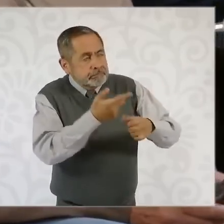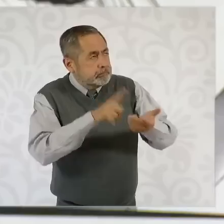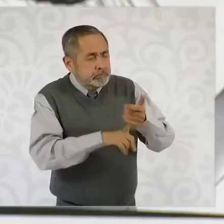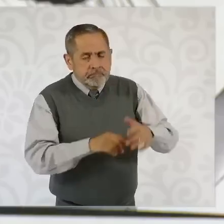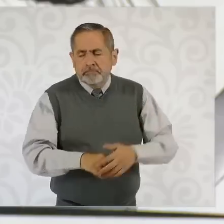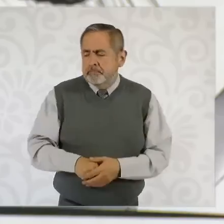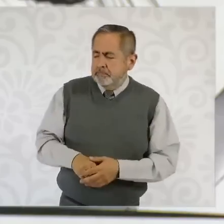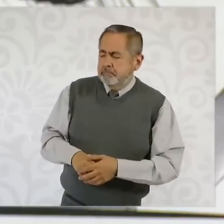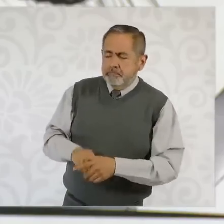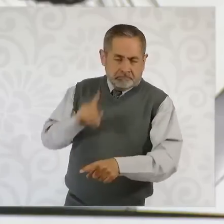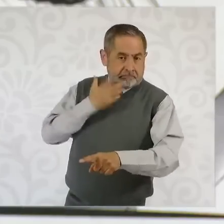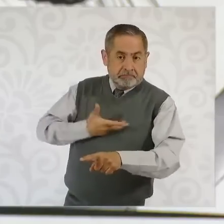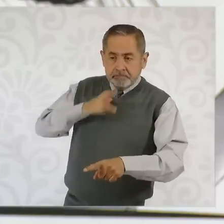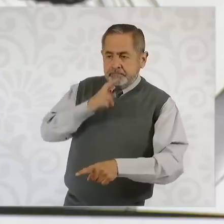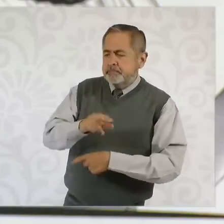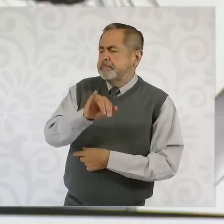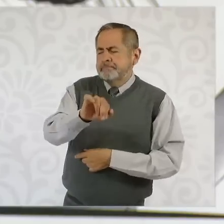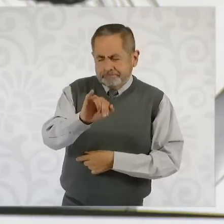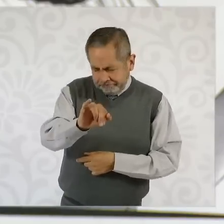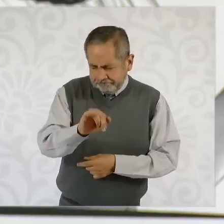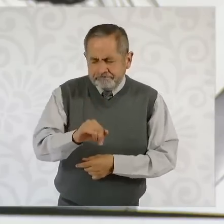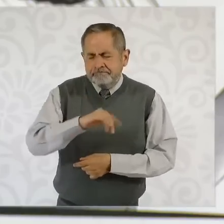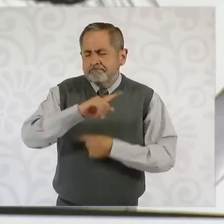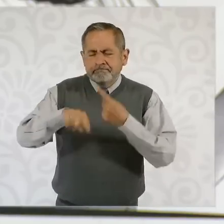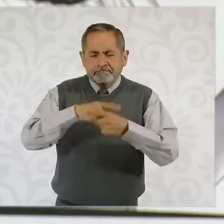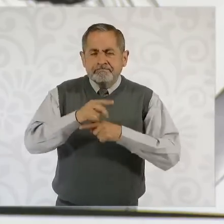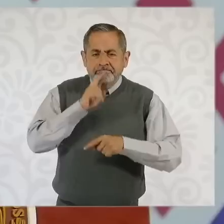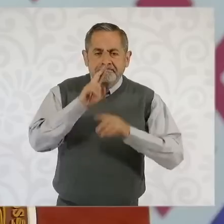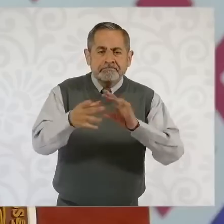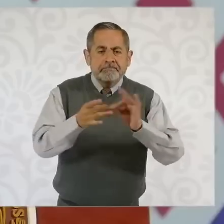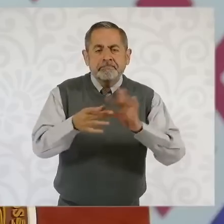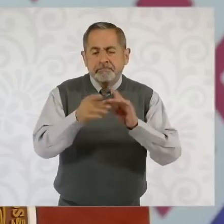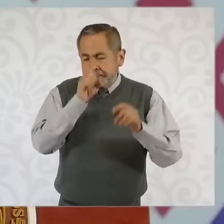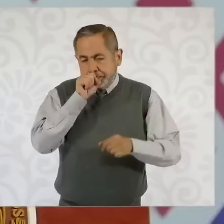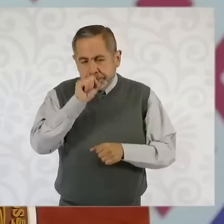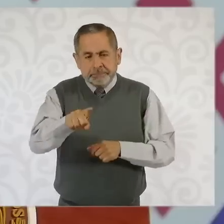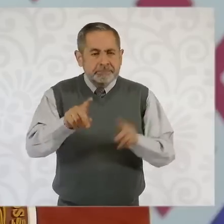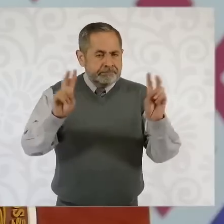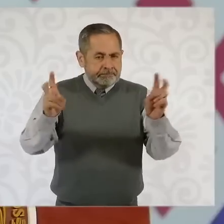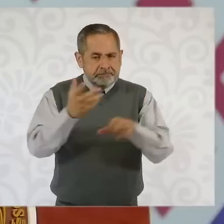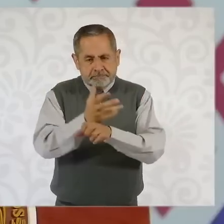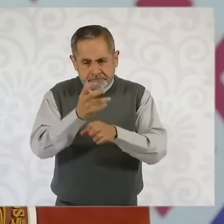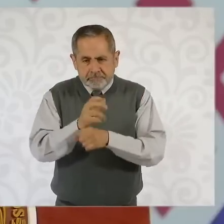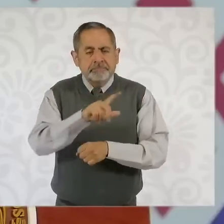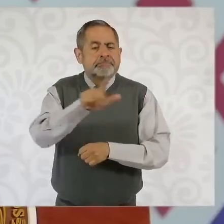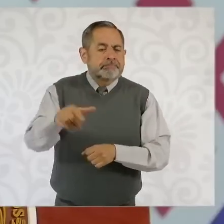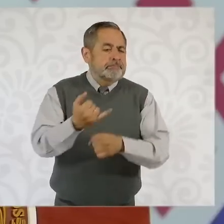vamos a esperar también el tema de los Estados Unidos y ya informamos muy pronto cómo ve el